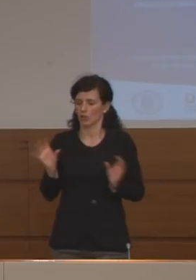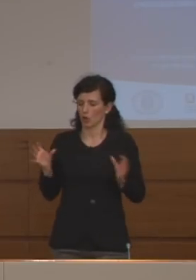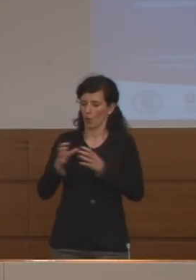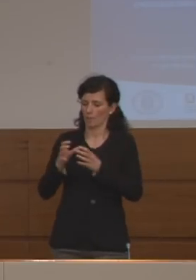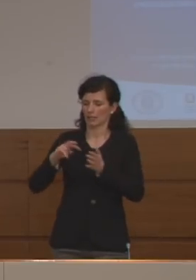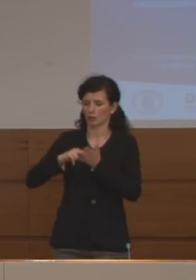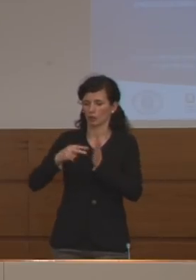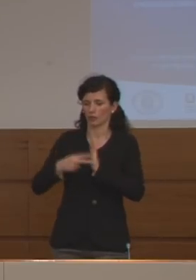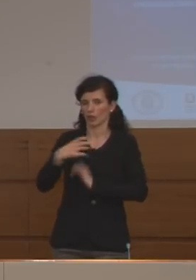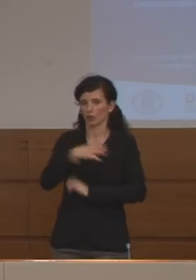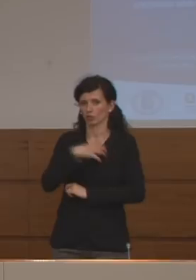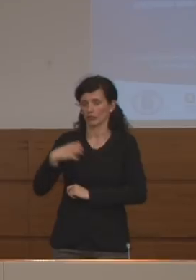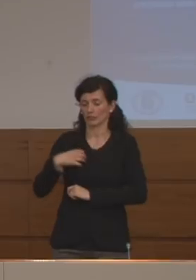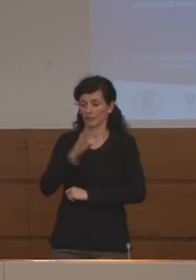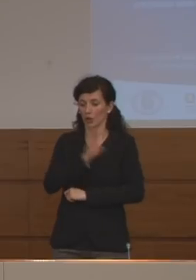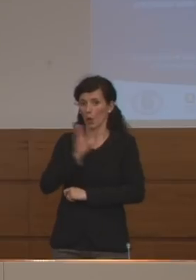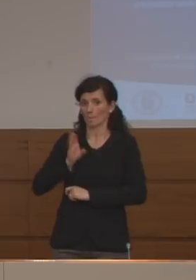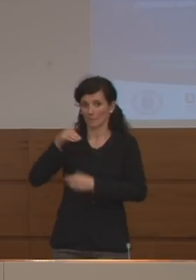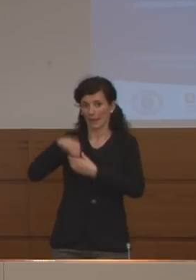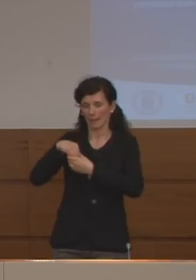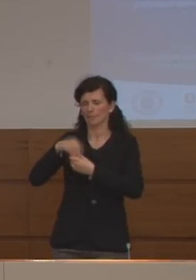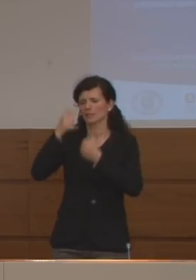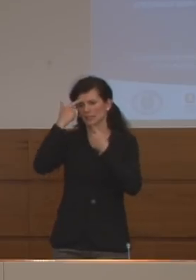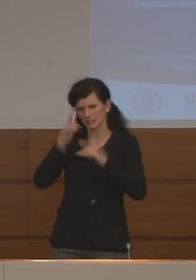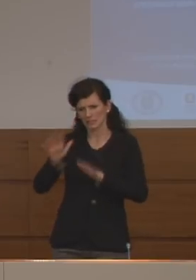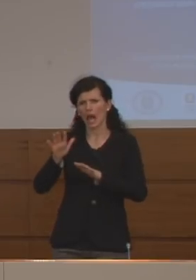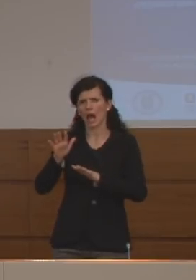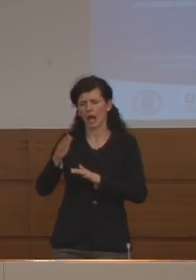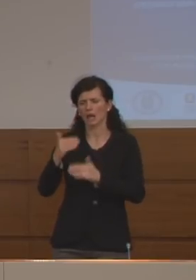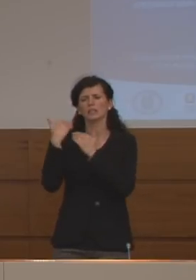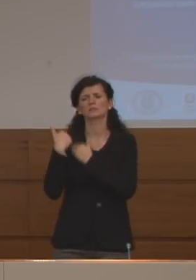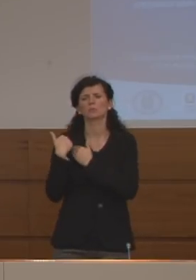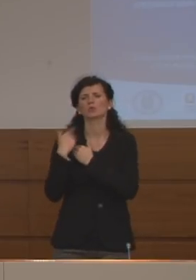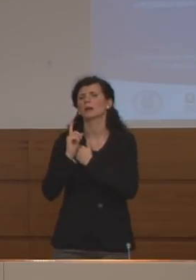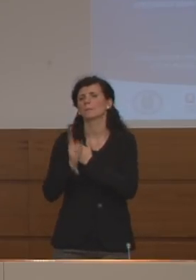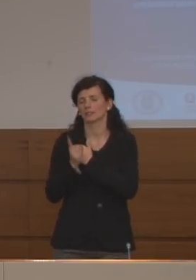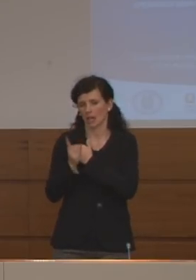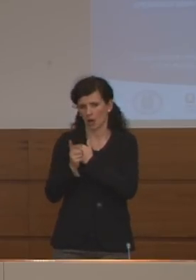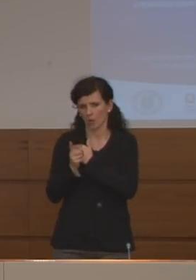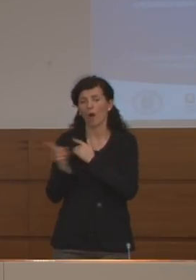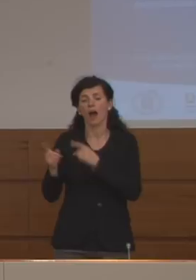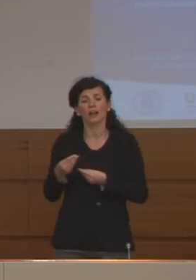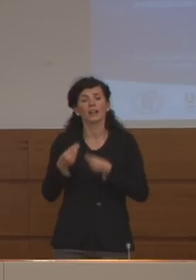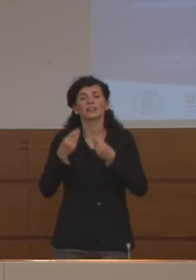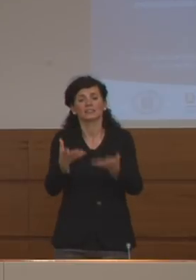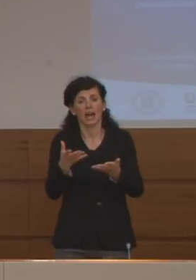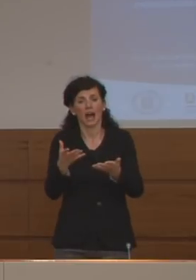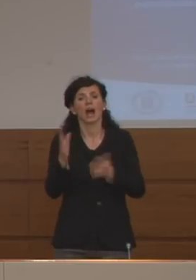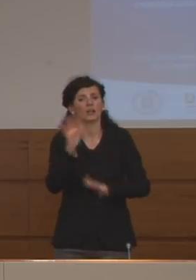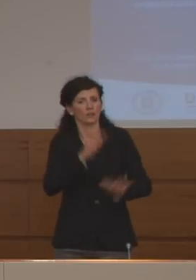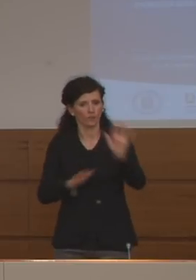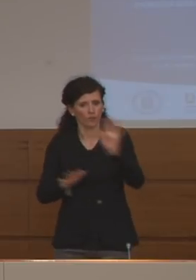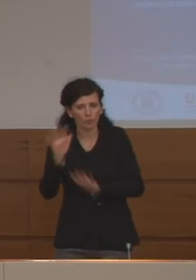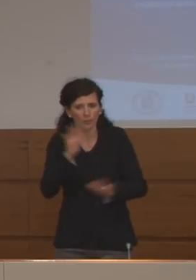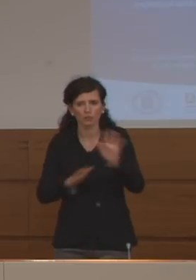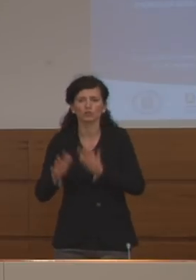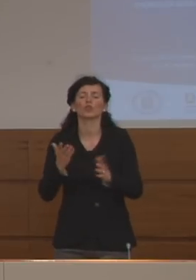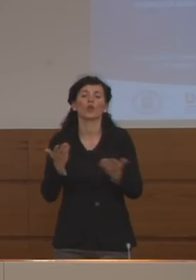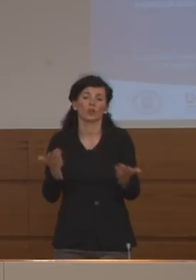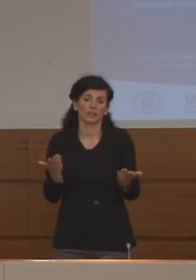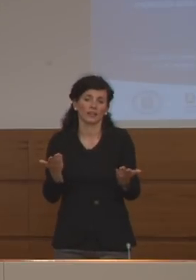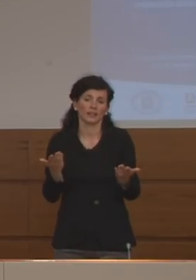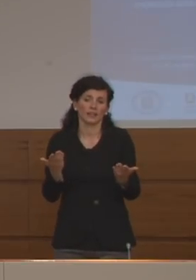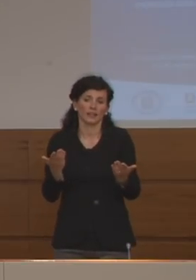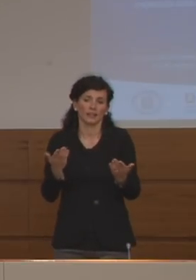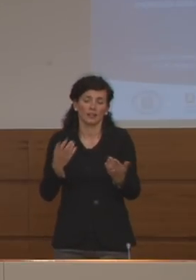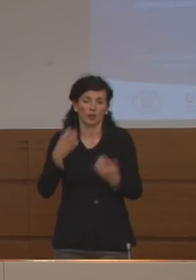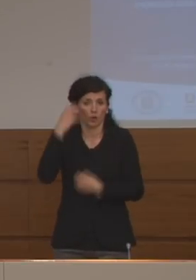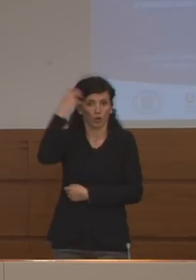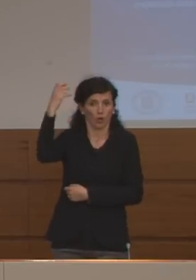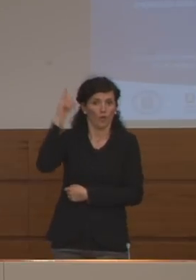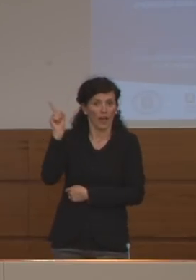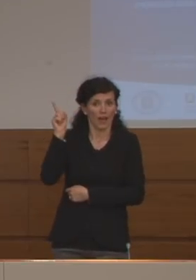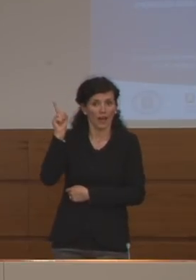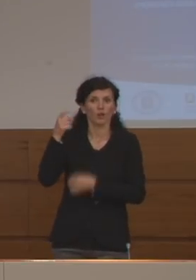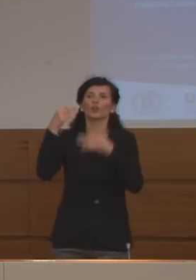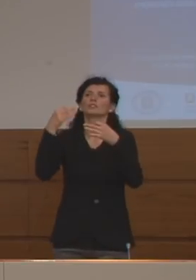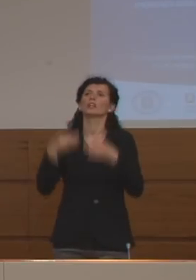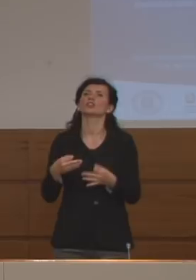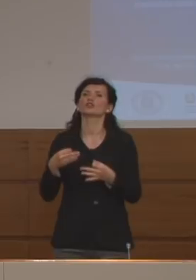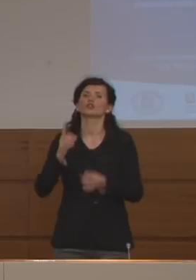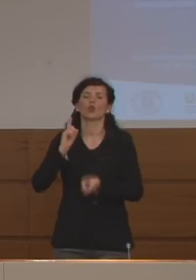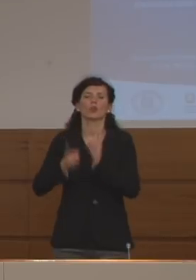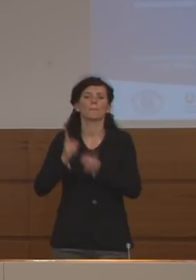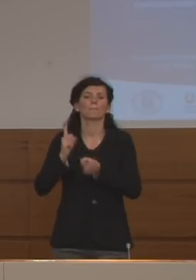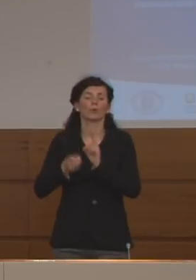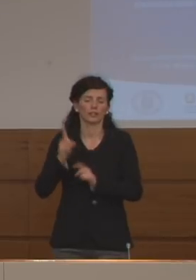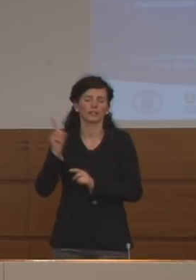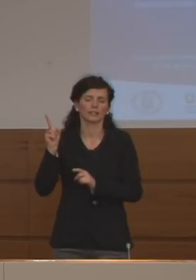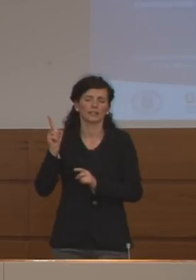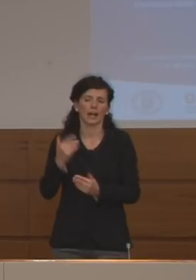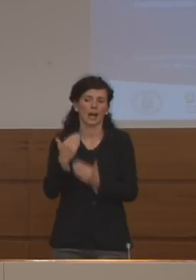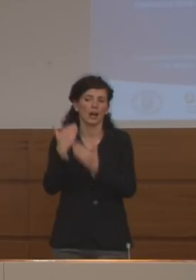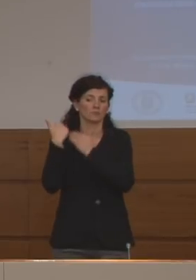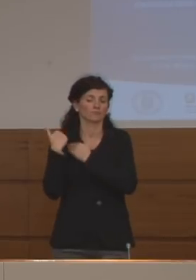Scientifico forniscono orientamenti. Il decisore politico ha di fatto la